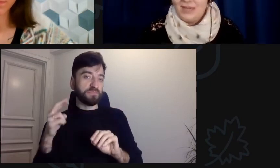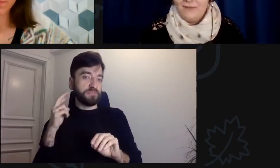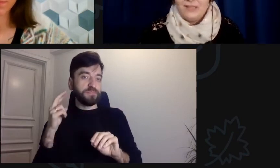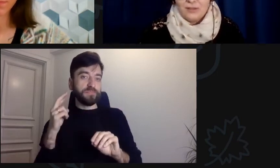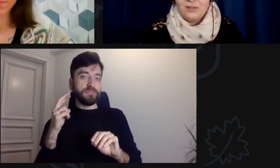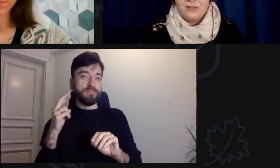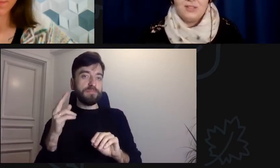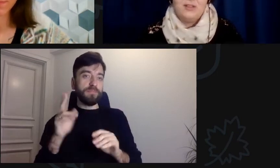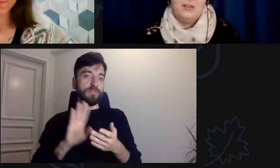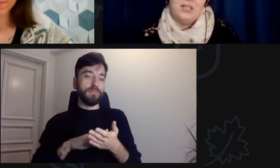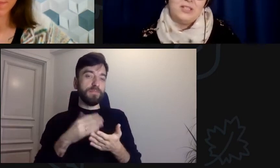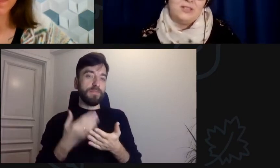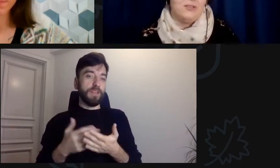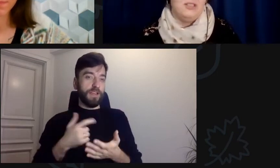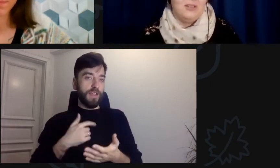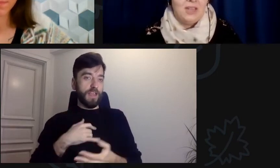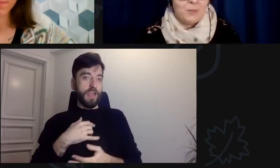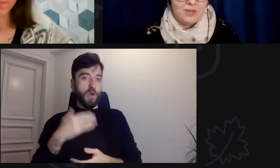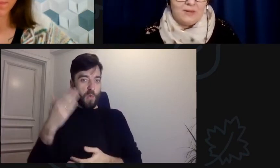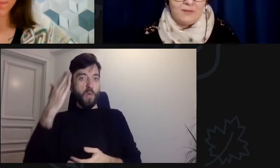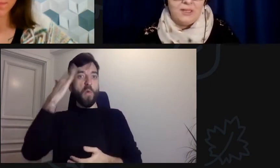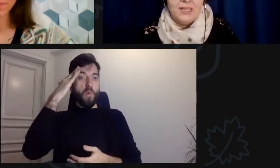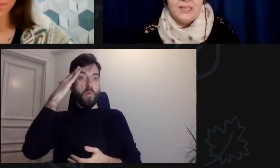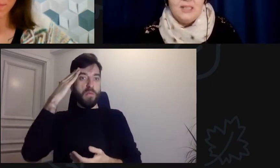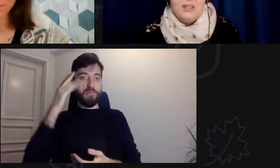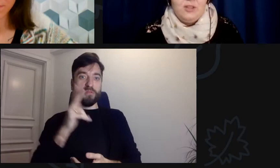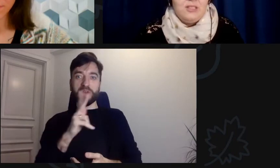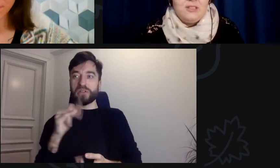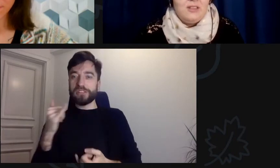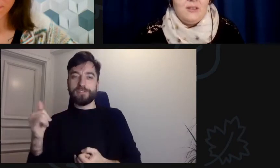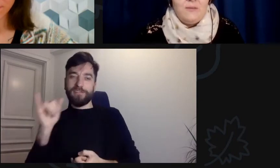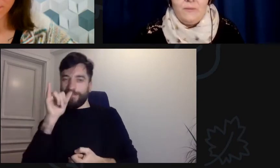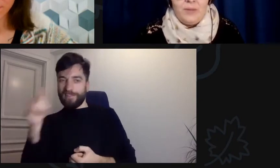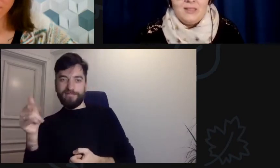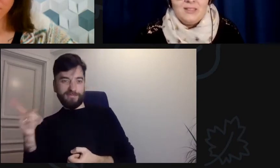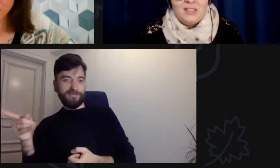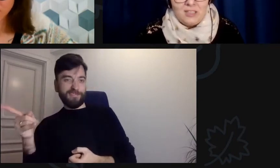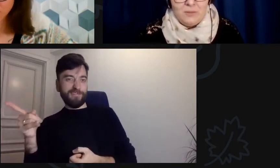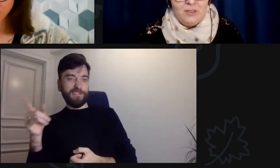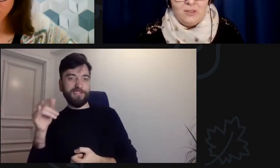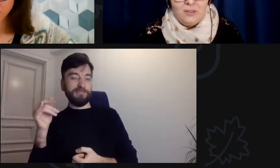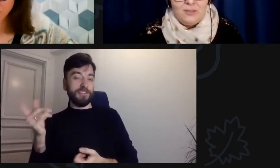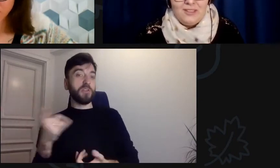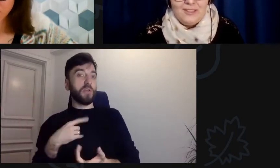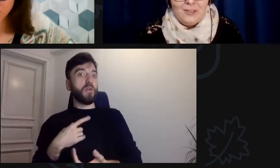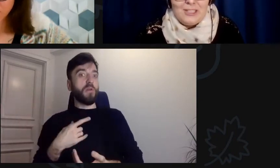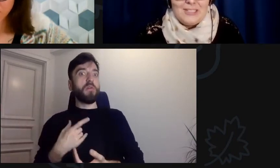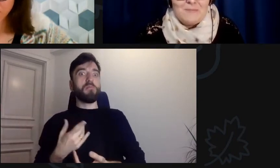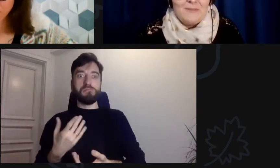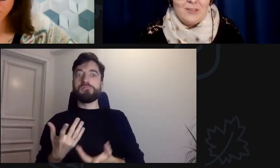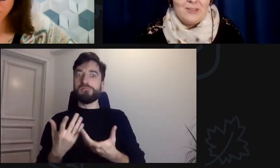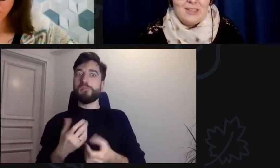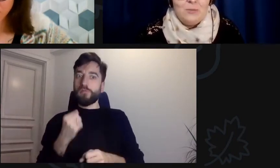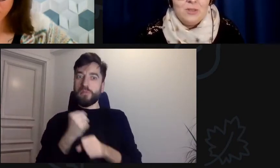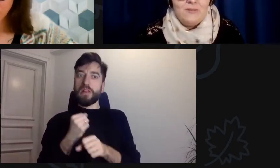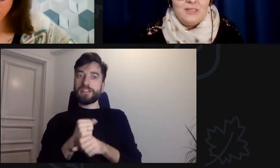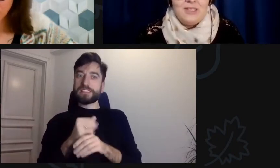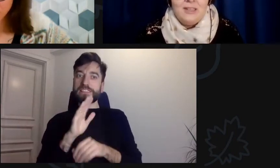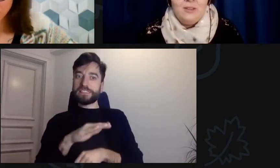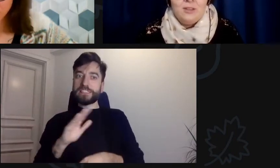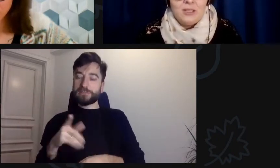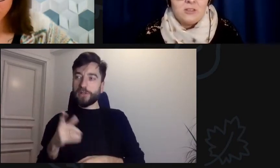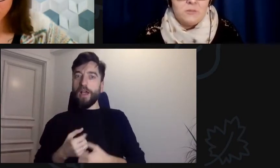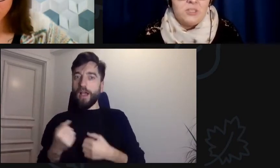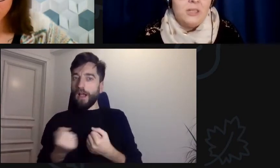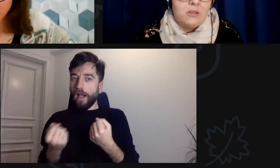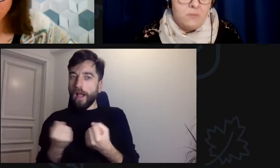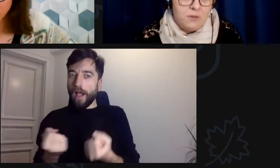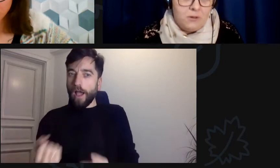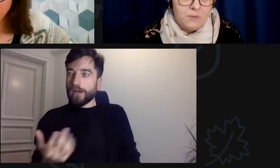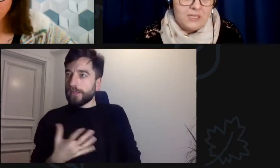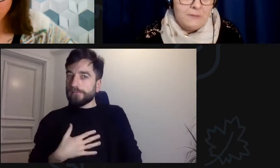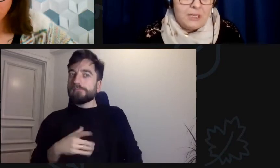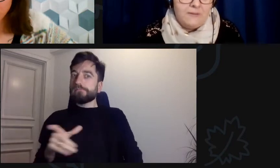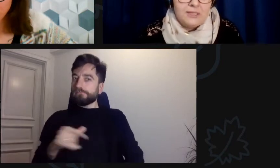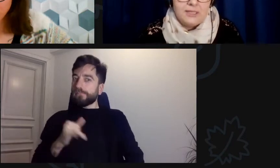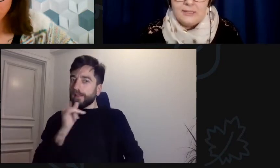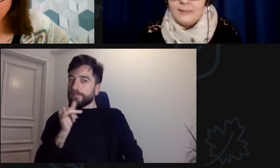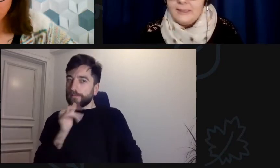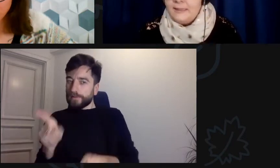że ja potrafię cos co jeszcze ktoś inny nie potrafi, to jest w pracy z dziećmi w pewnym sensie motywacja żeby sięgnąć po rekwizyty.